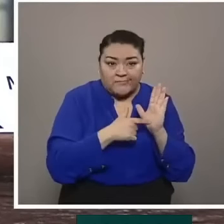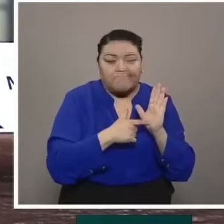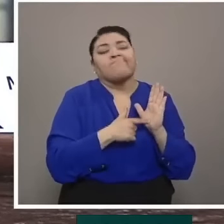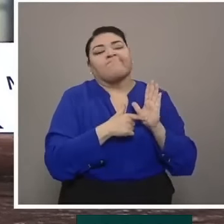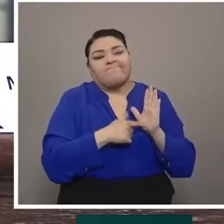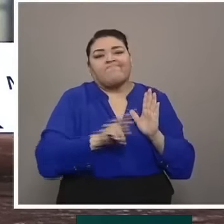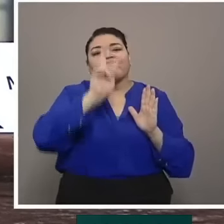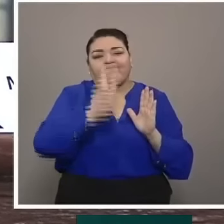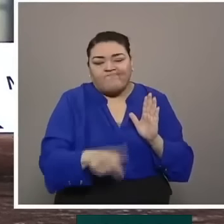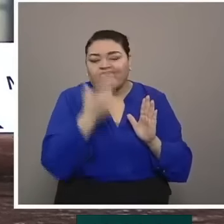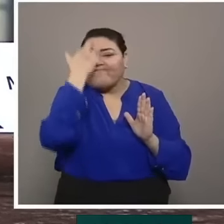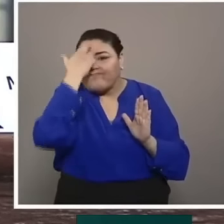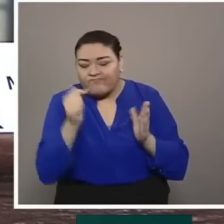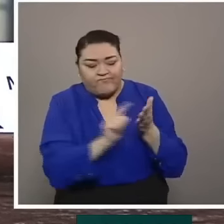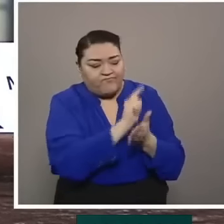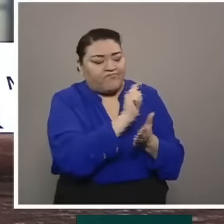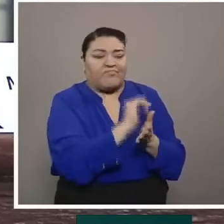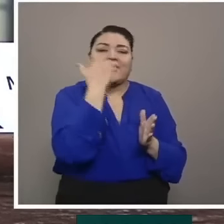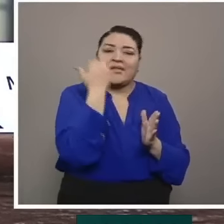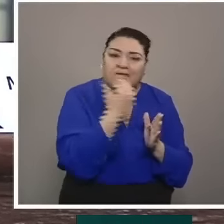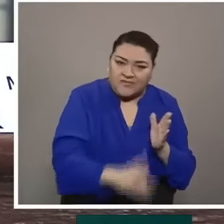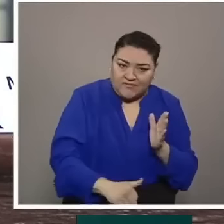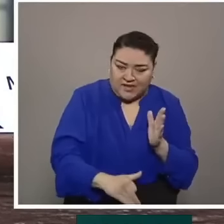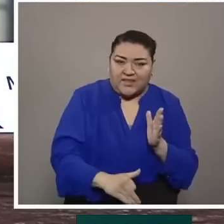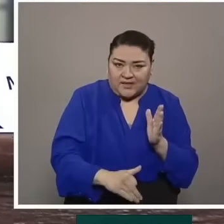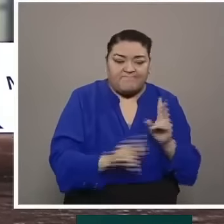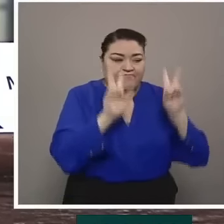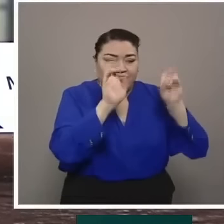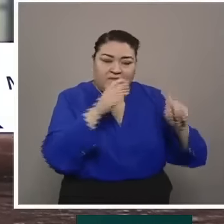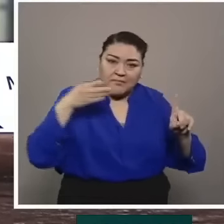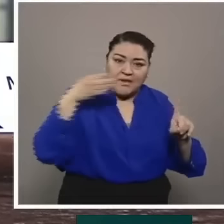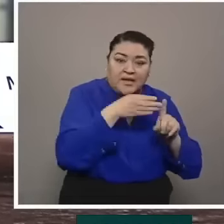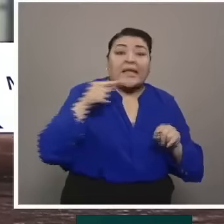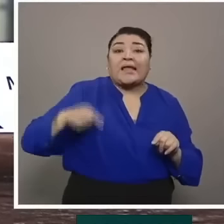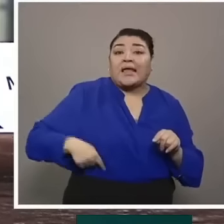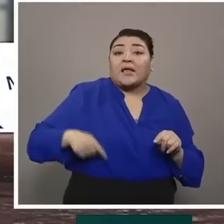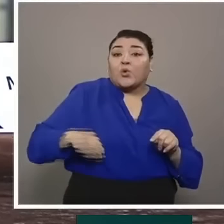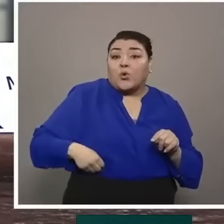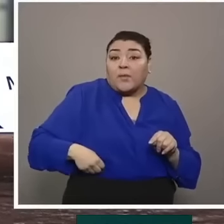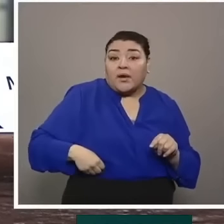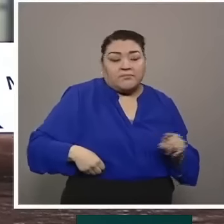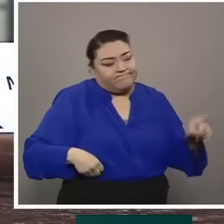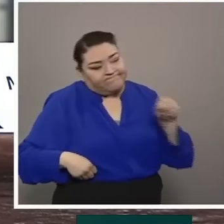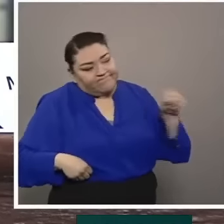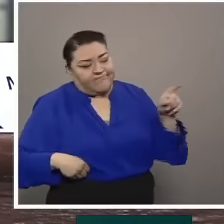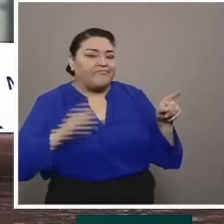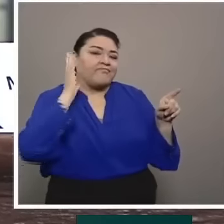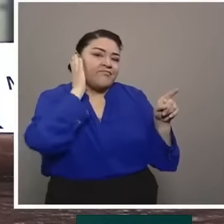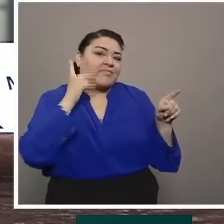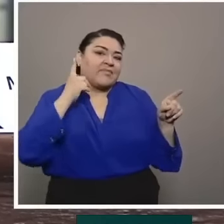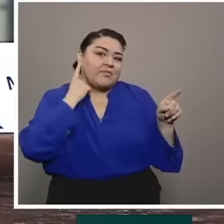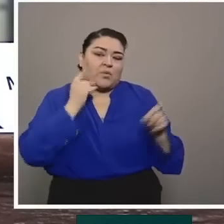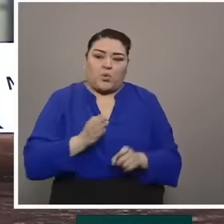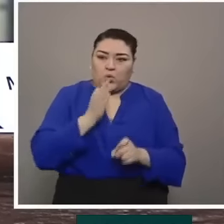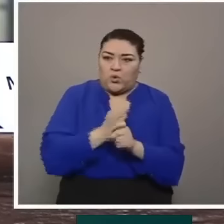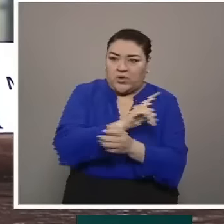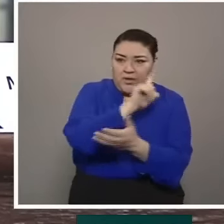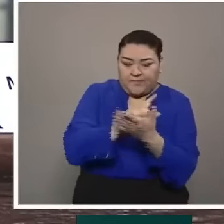legislativa relativa atribuible al Congreso. Por tanto, el proyecto concluye que el Congreso Local